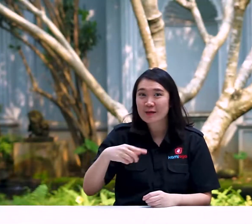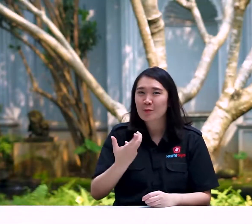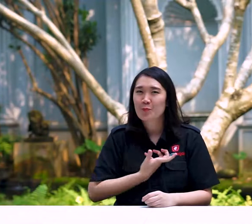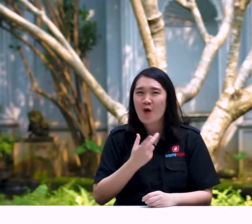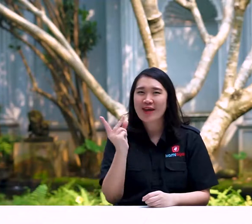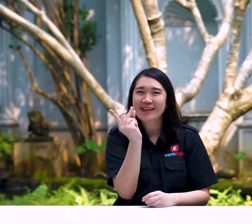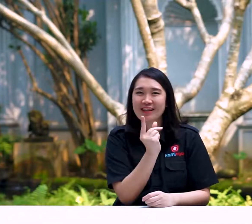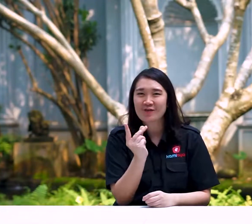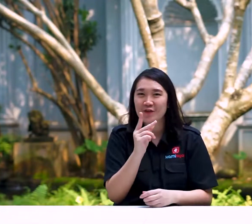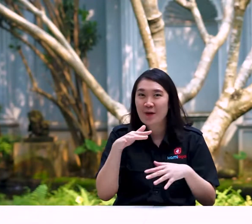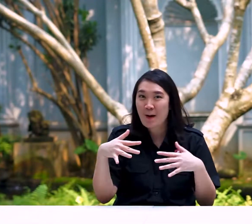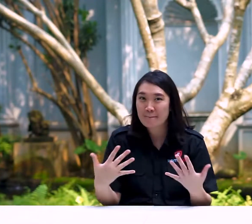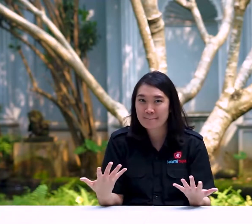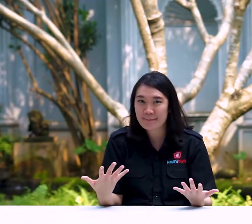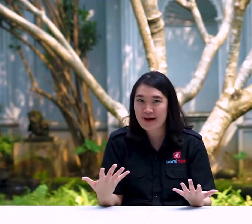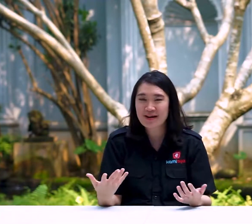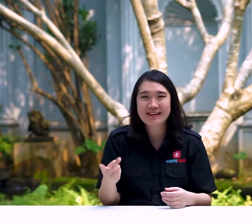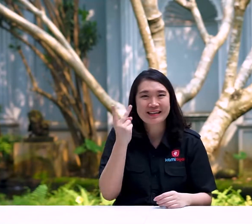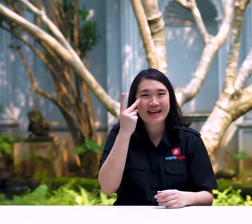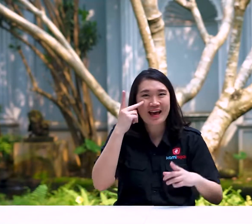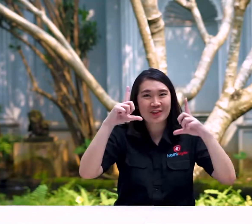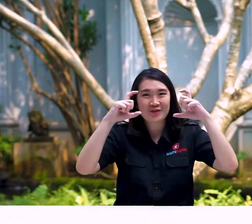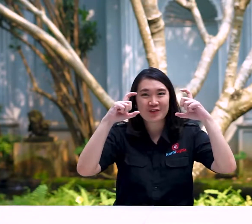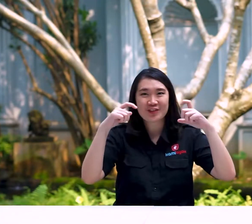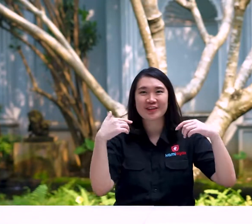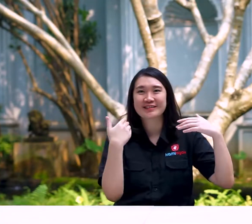Hari ini mau review apa ya? Lihat foto.